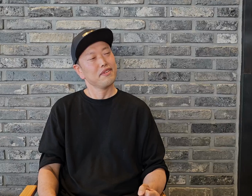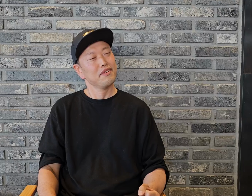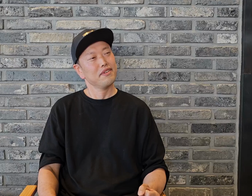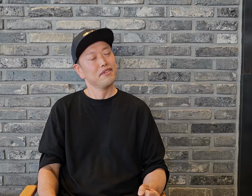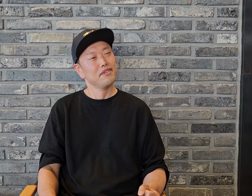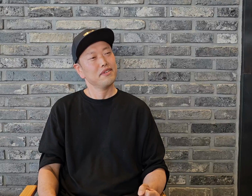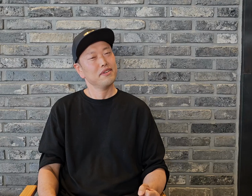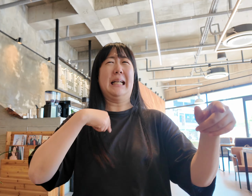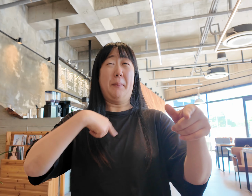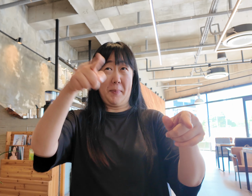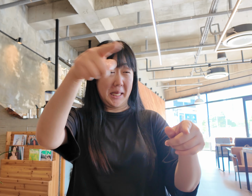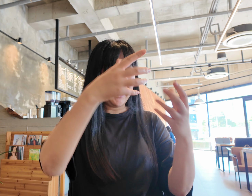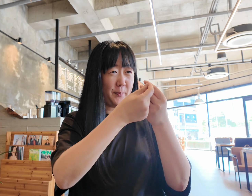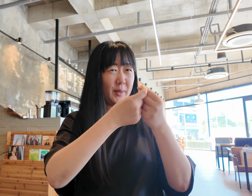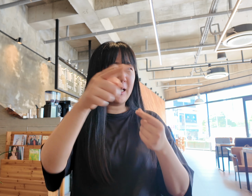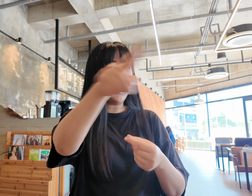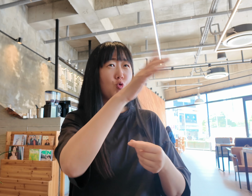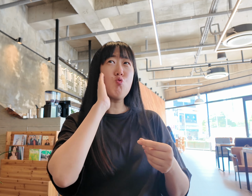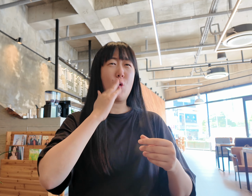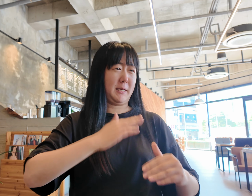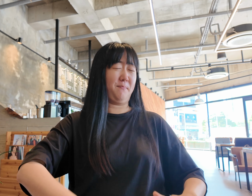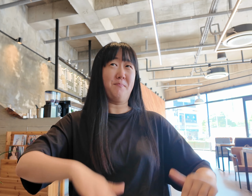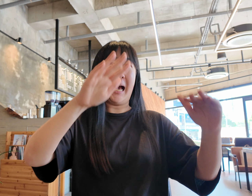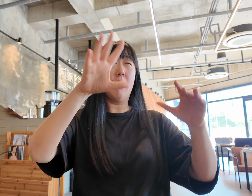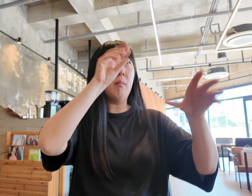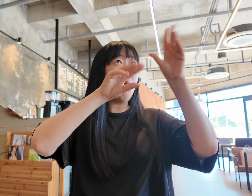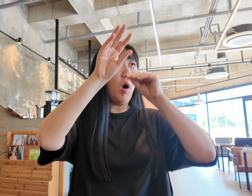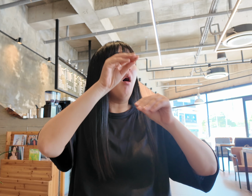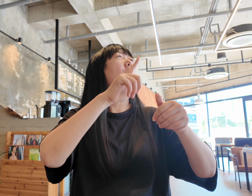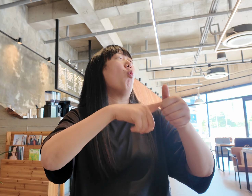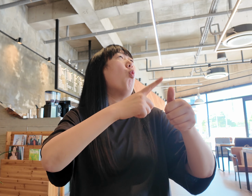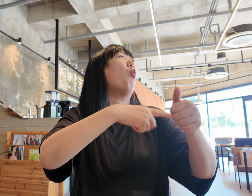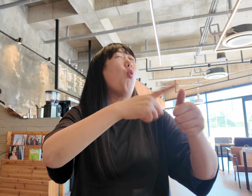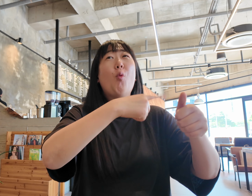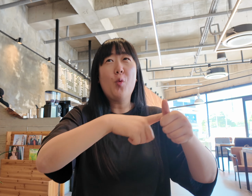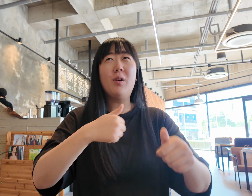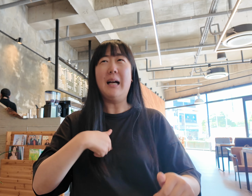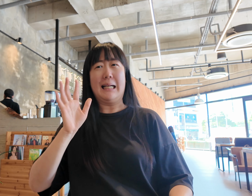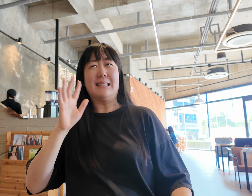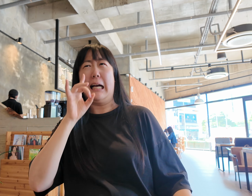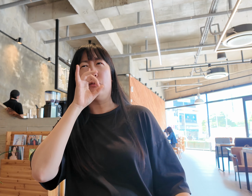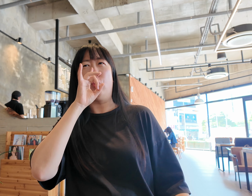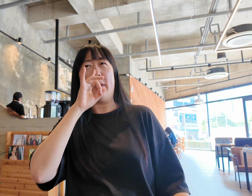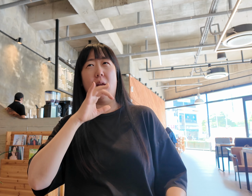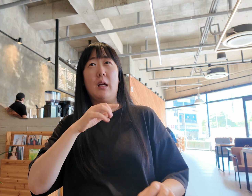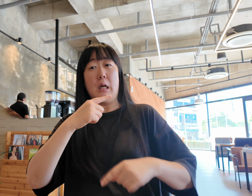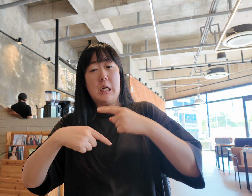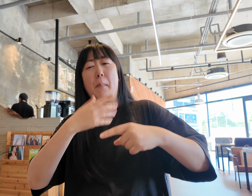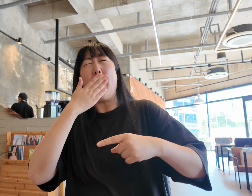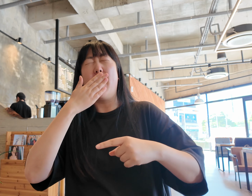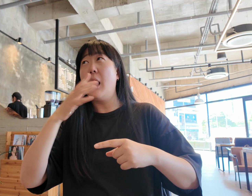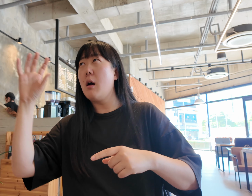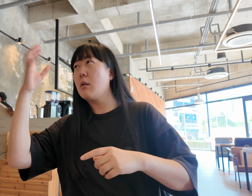오,, 눈 꿈뻑 수어팽이님은 농인으로 자라면서 자연스럽게 눈으로 보며 습득한 거잖아요 근데 저는 잘 안되거든요 수어 대화는 되죠